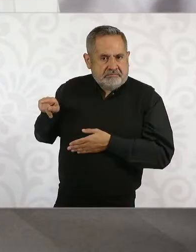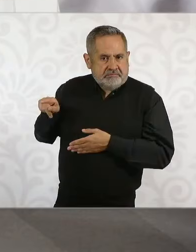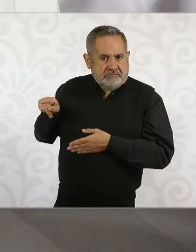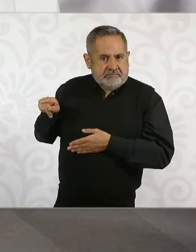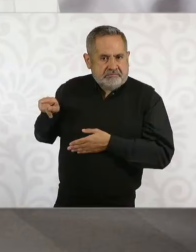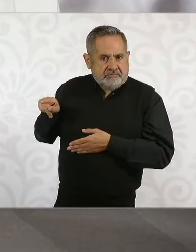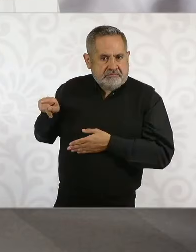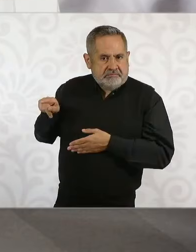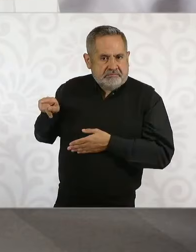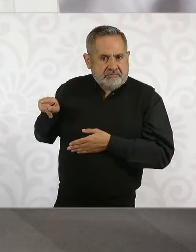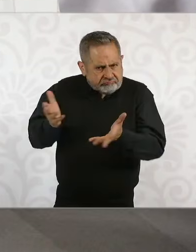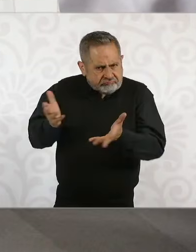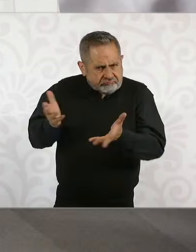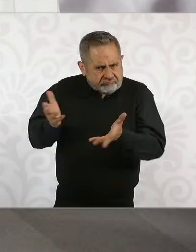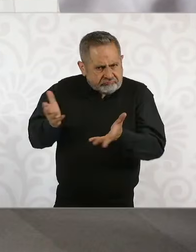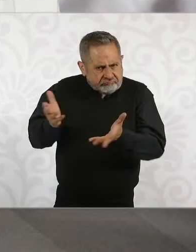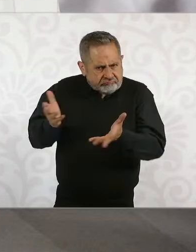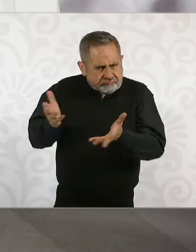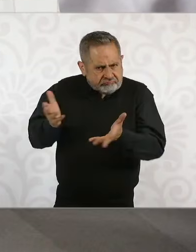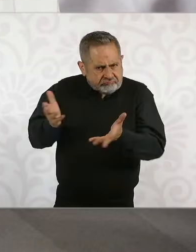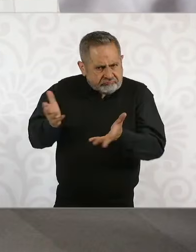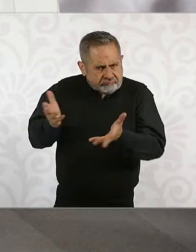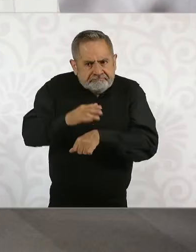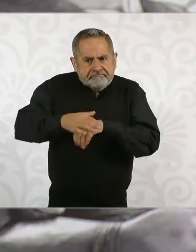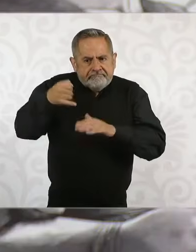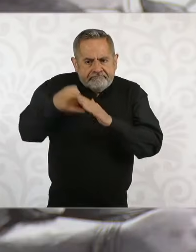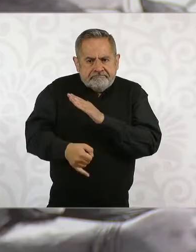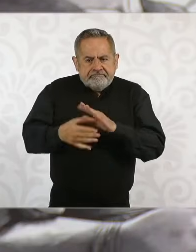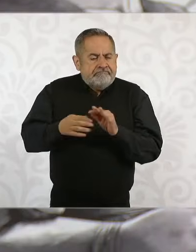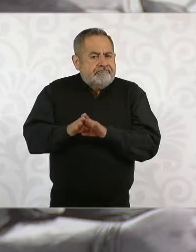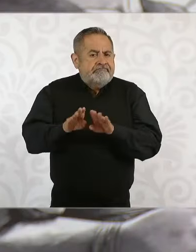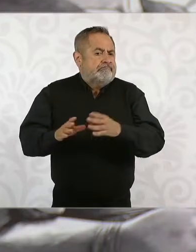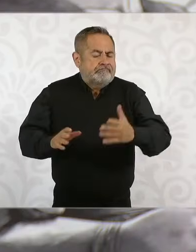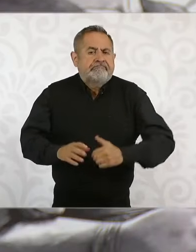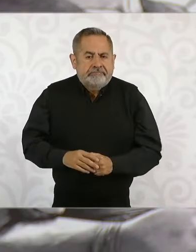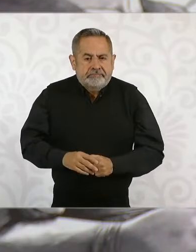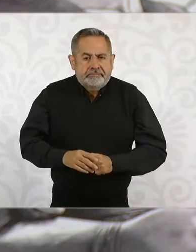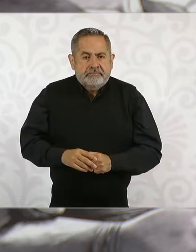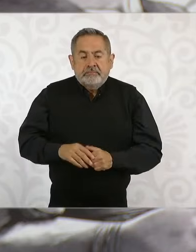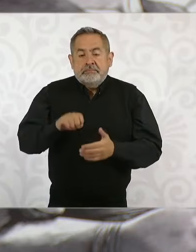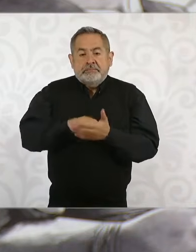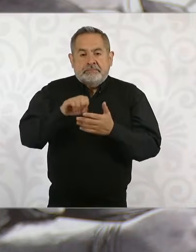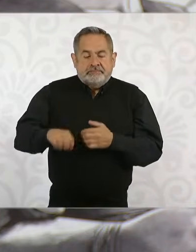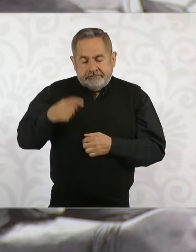investigación clínica en México. Un factor clave ha sido la reducción del tiempo de aprobación